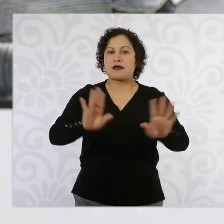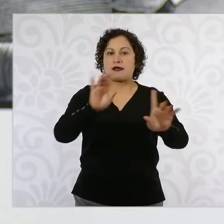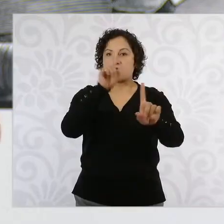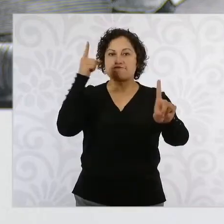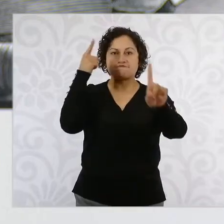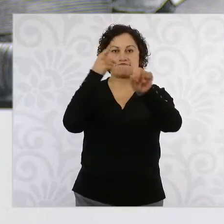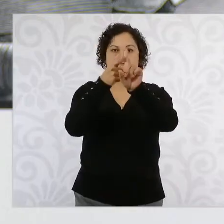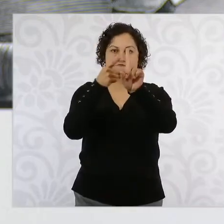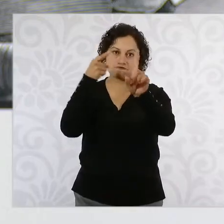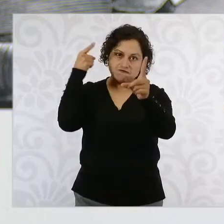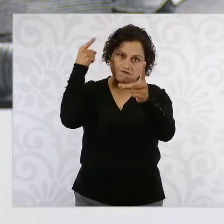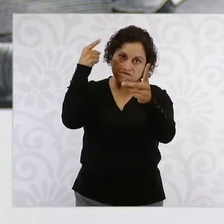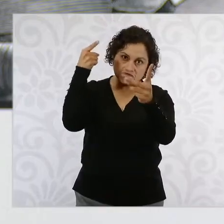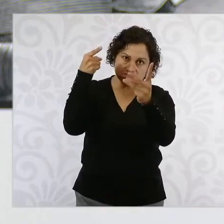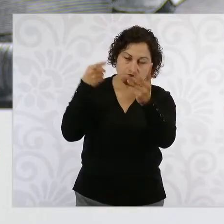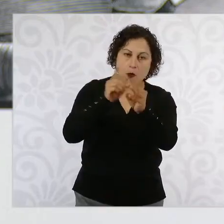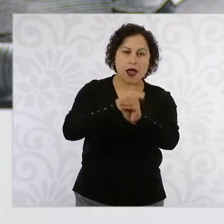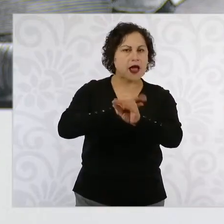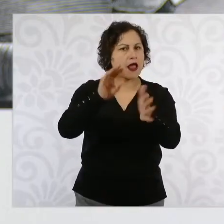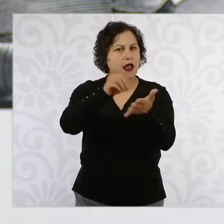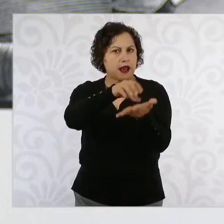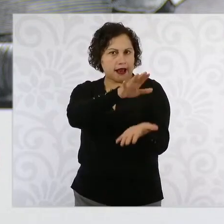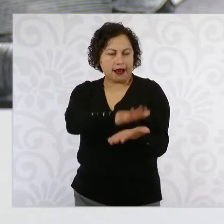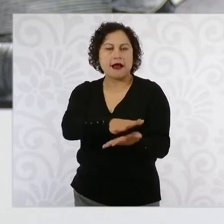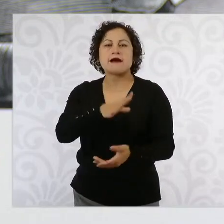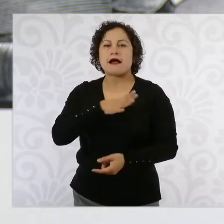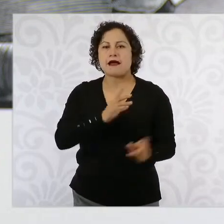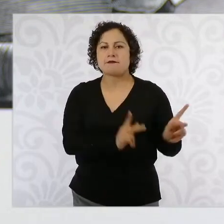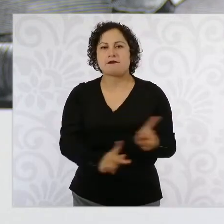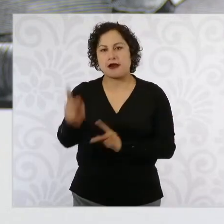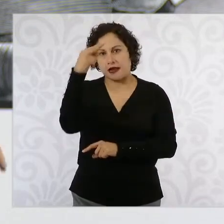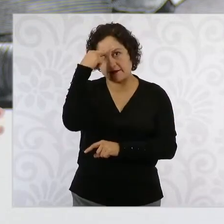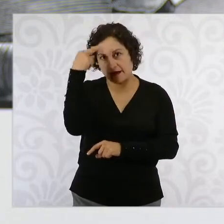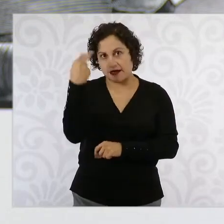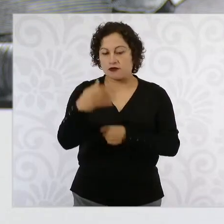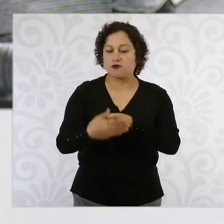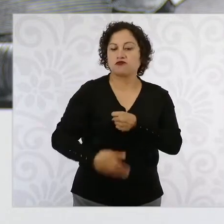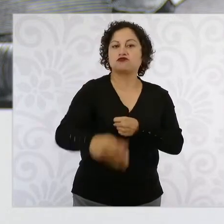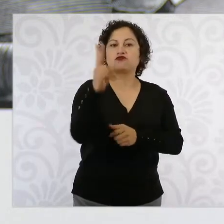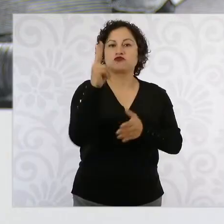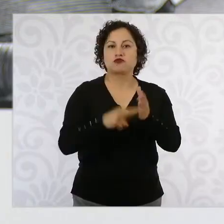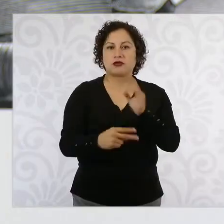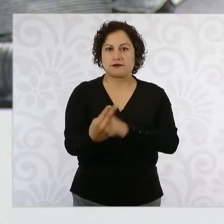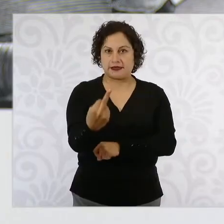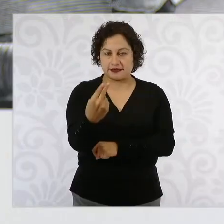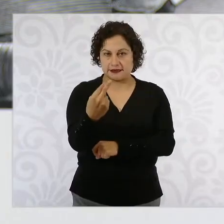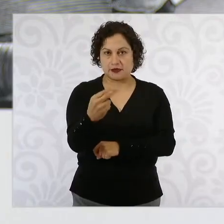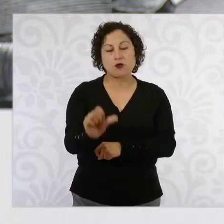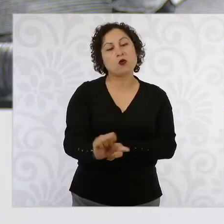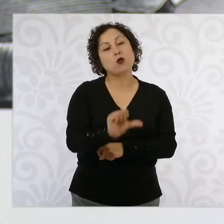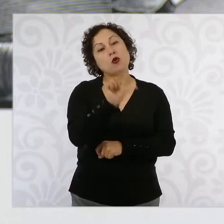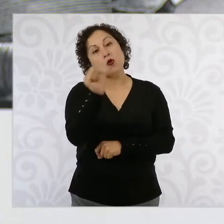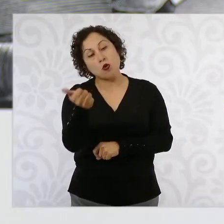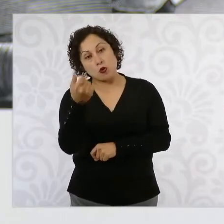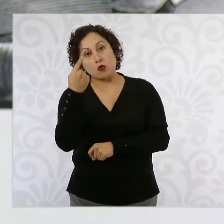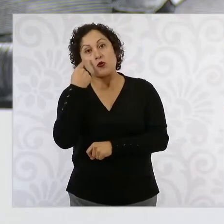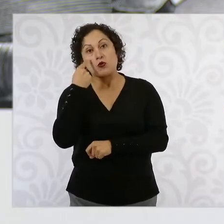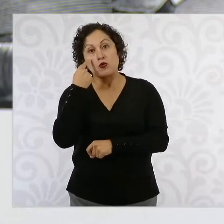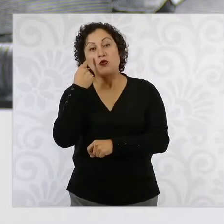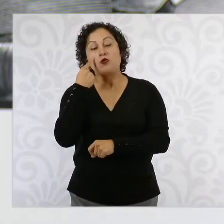a ir desarrollando a partir de 2025 por otro lado están los puertos que tiene una parte de inversión